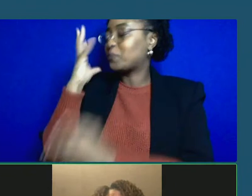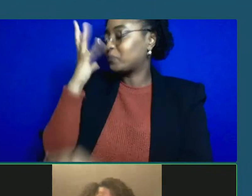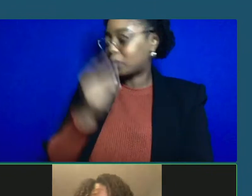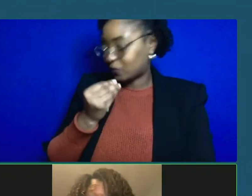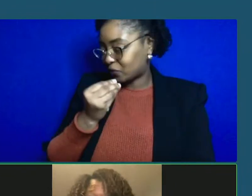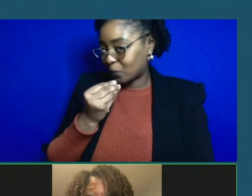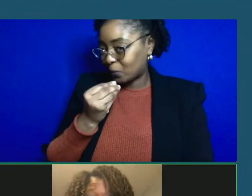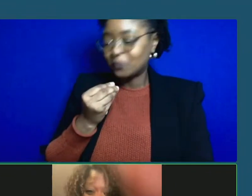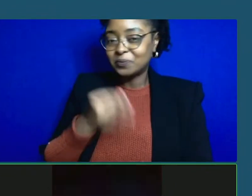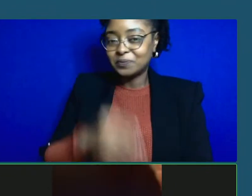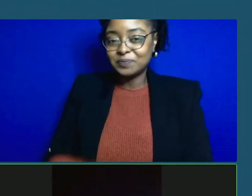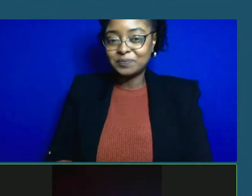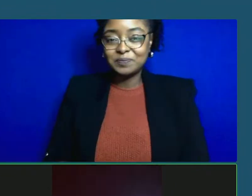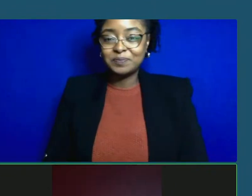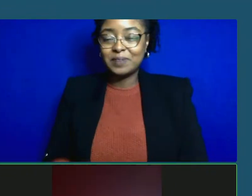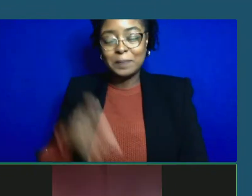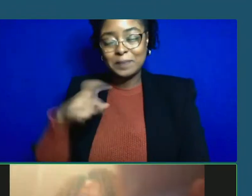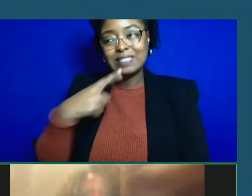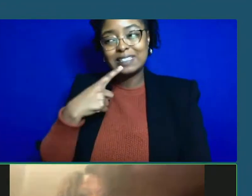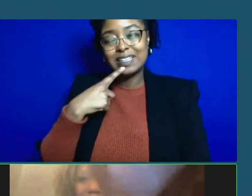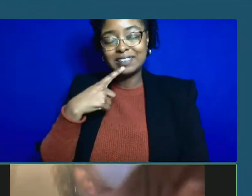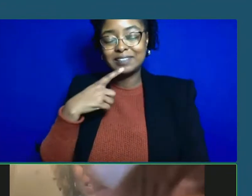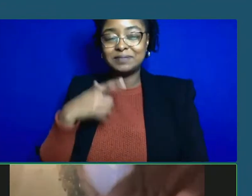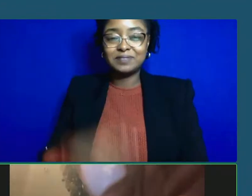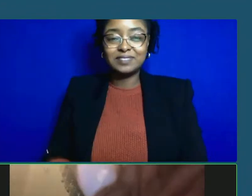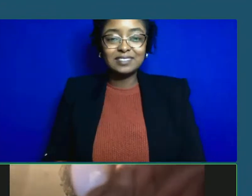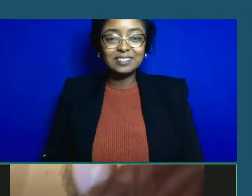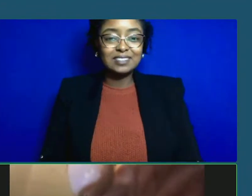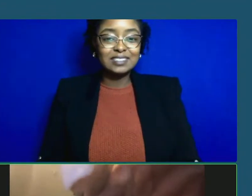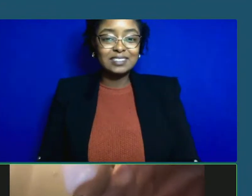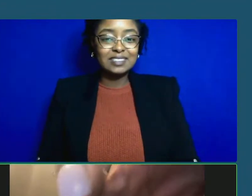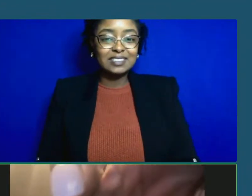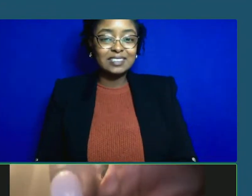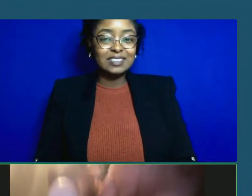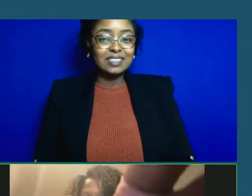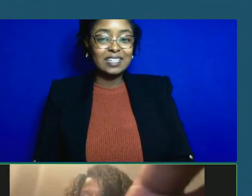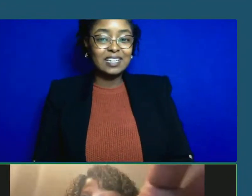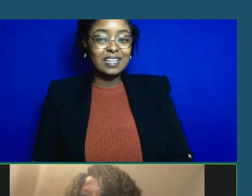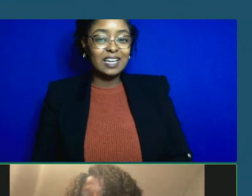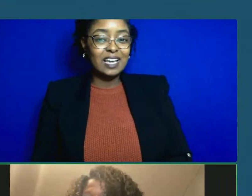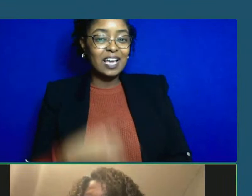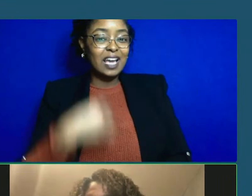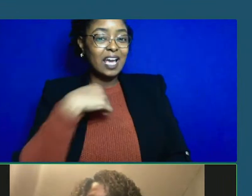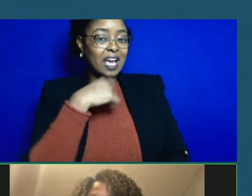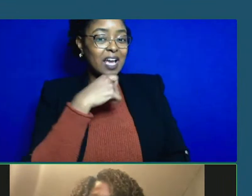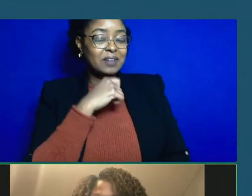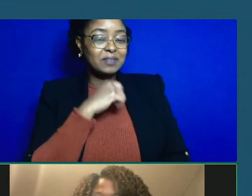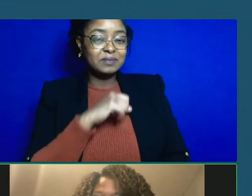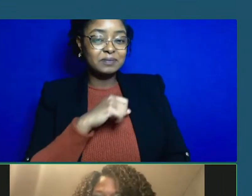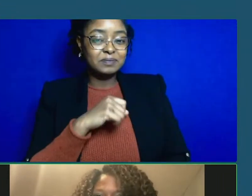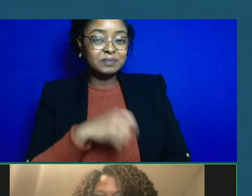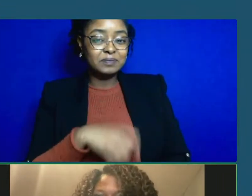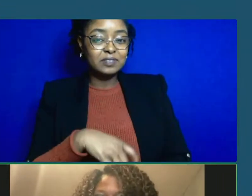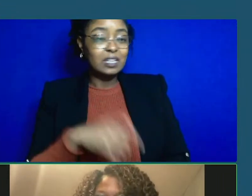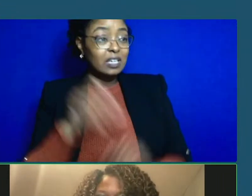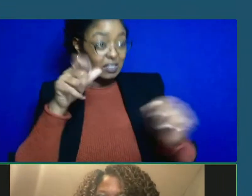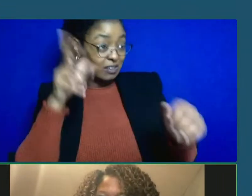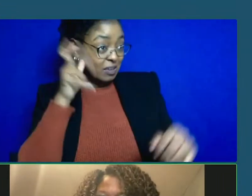Te lo voy a vivir, joder ese